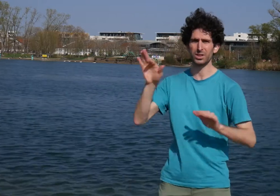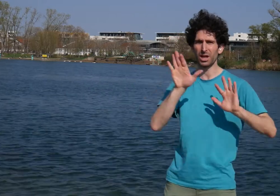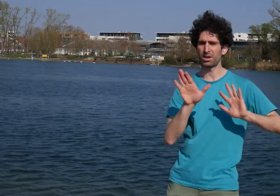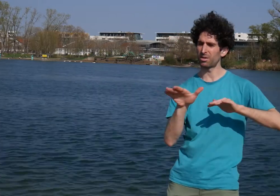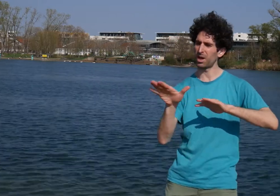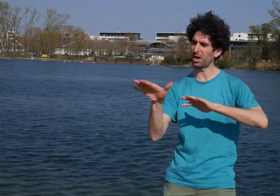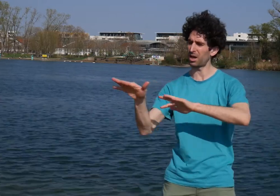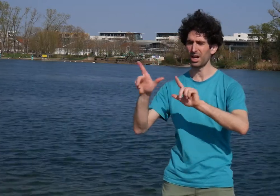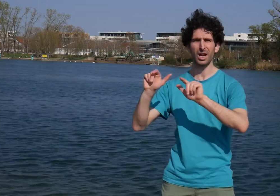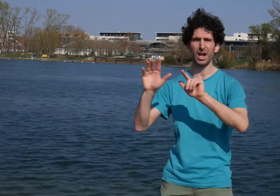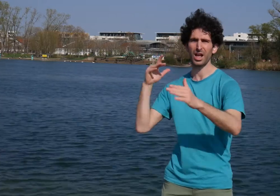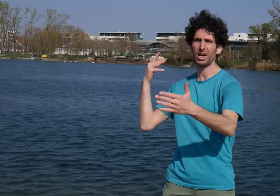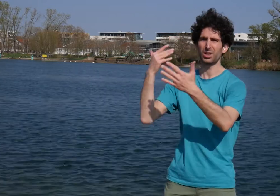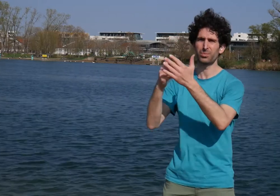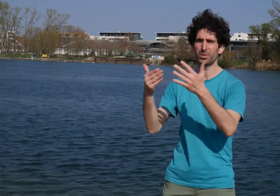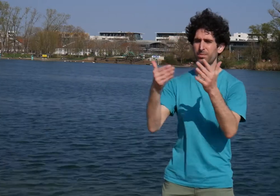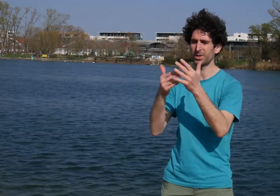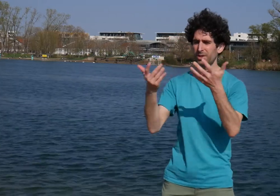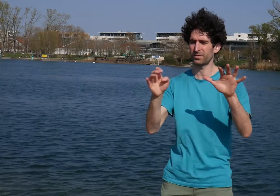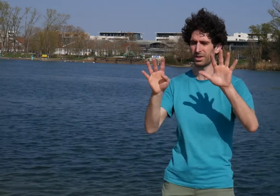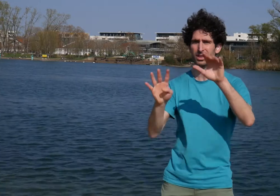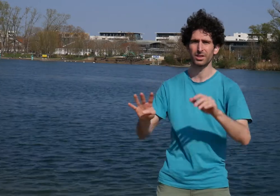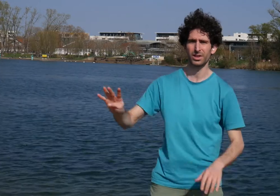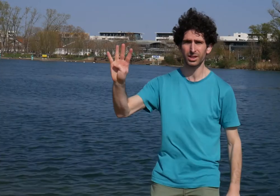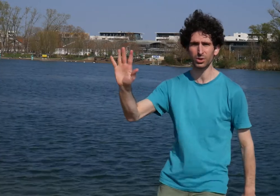sous la Manche. Il est là depuis 1994.